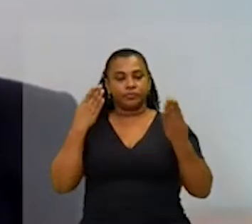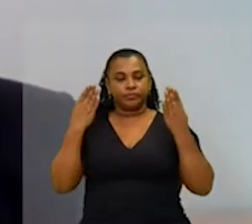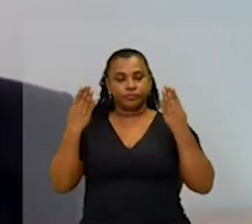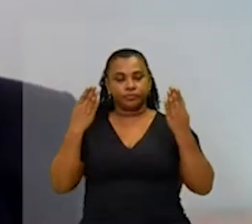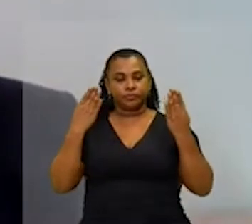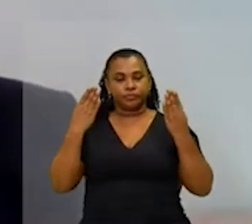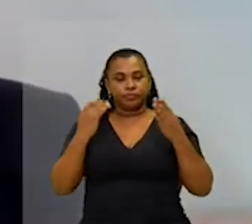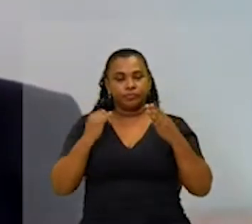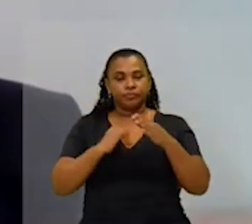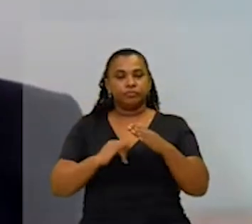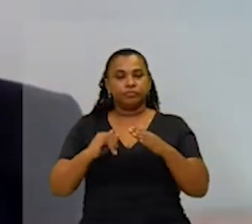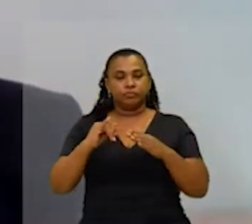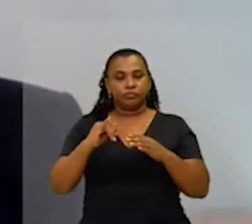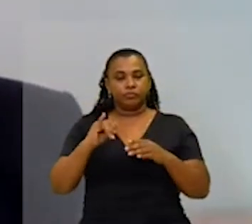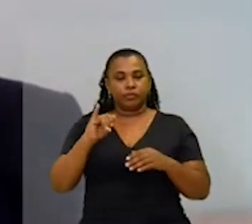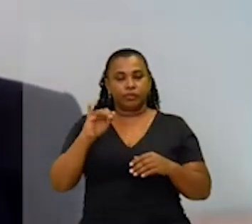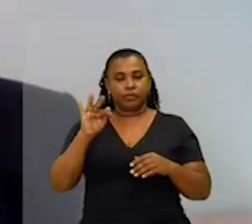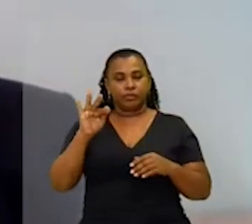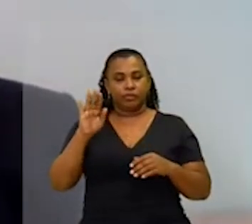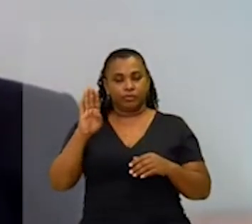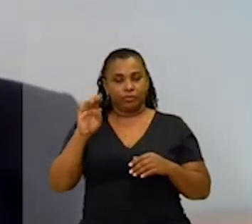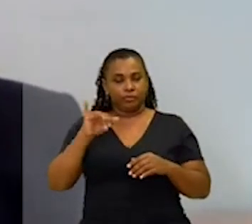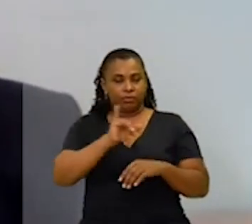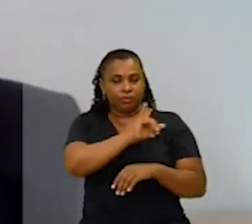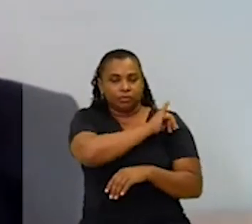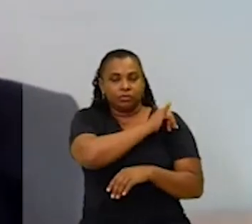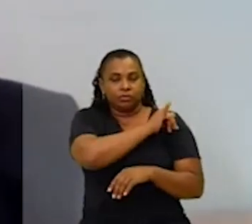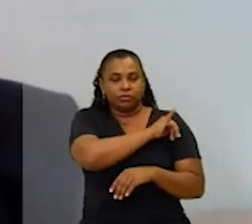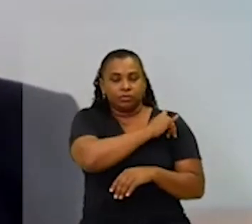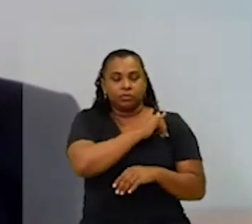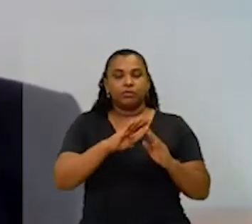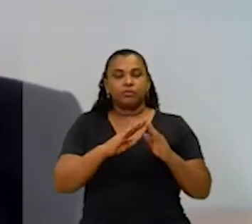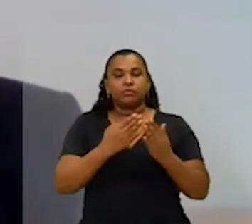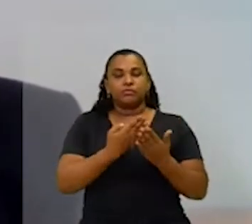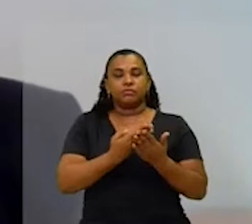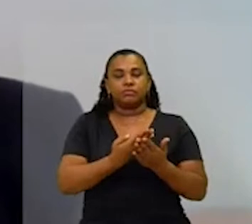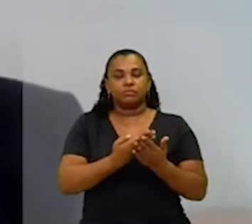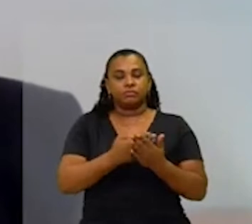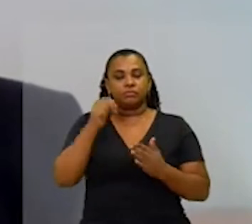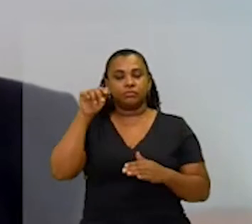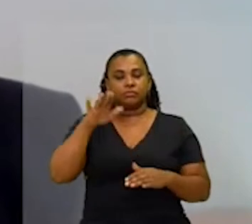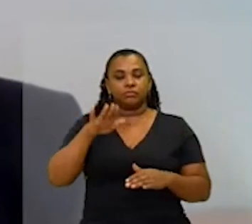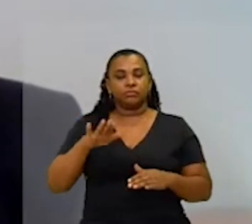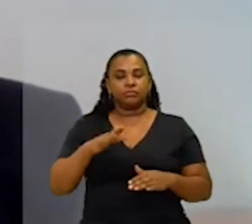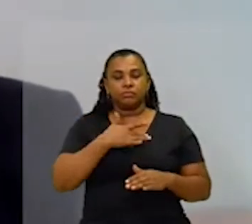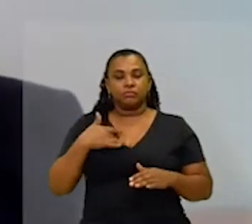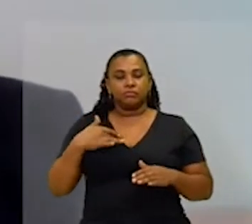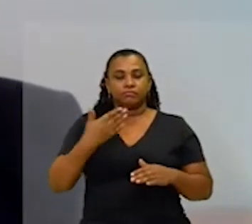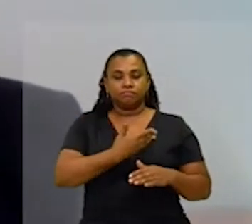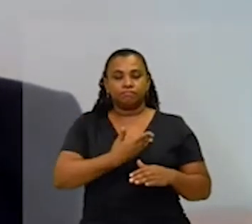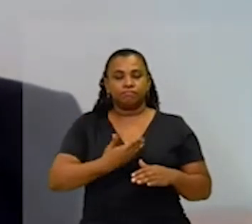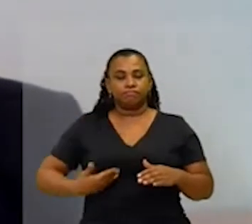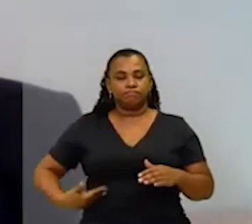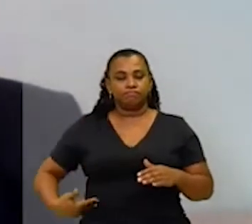do Rio de Janeiro e da escola nacional de saúde pública Sergio Arouca enquadra a Fiocruz Doutora